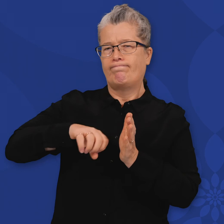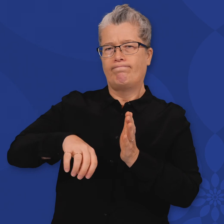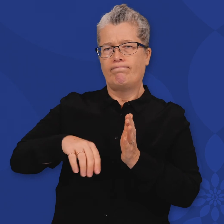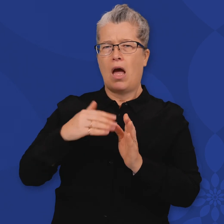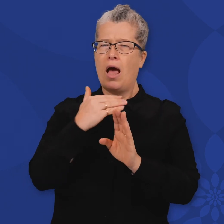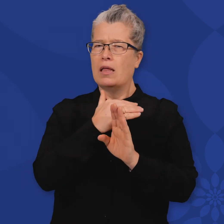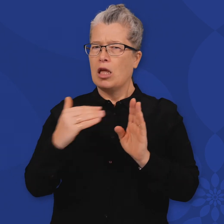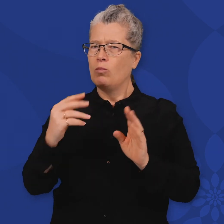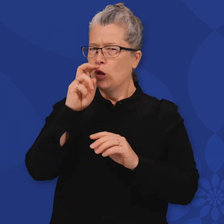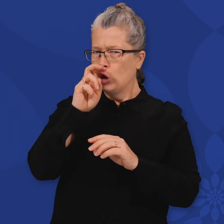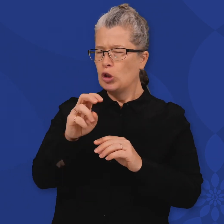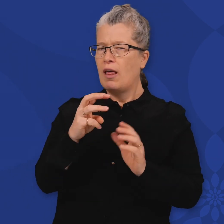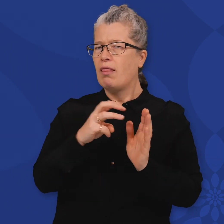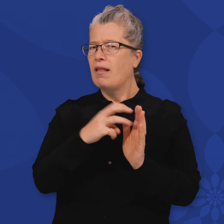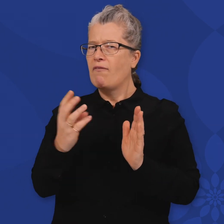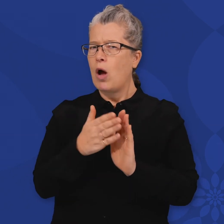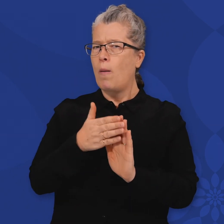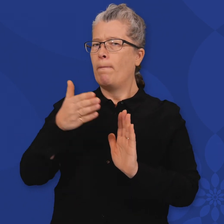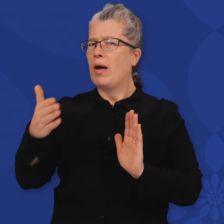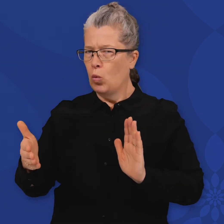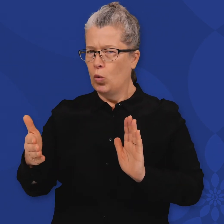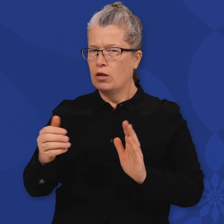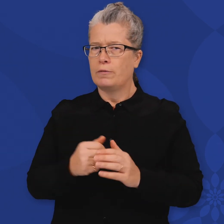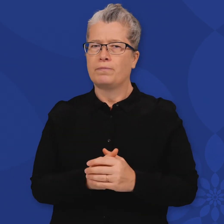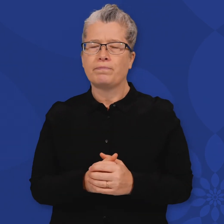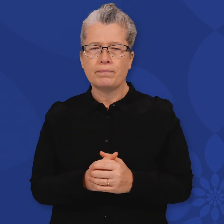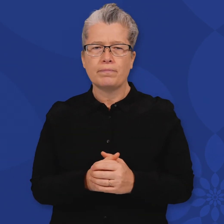en tid på i genomsnitt tre veckor efter smittan.